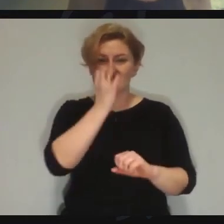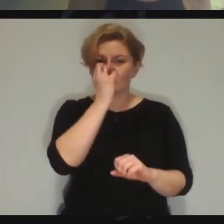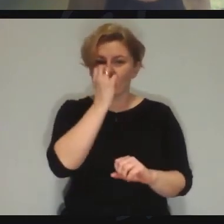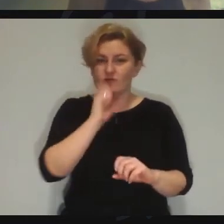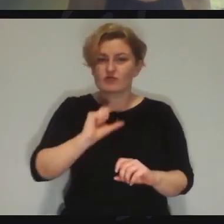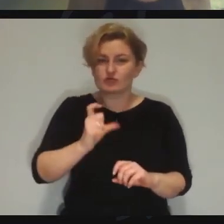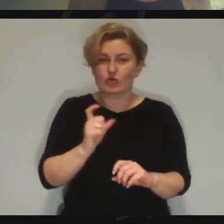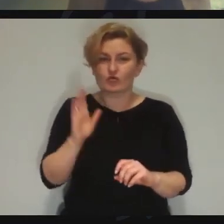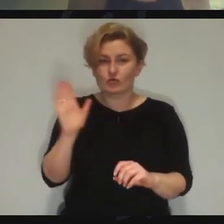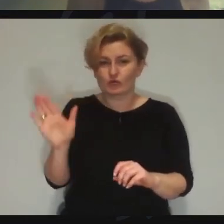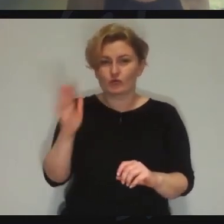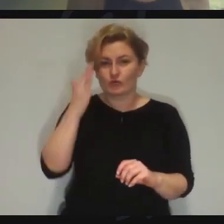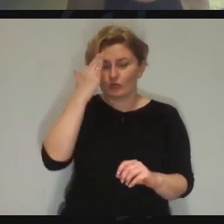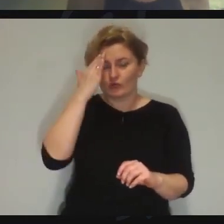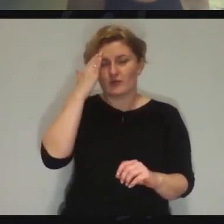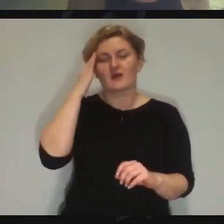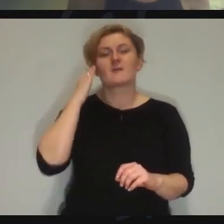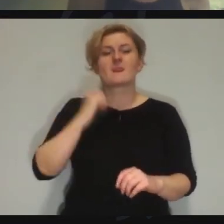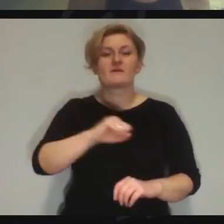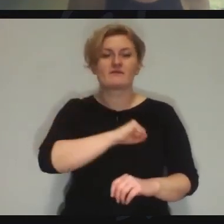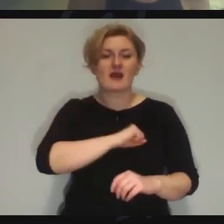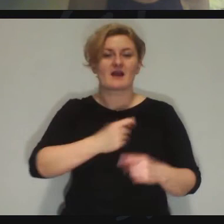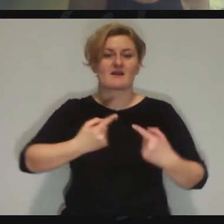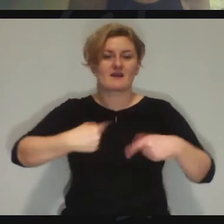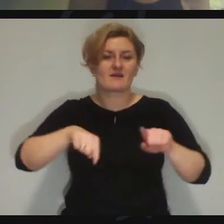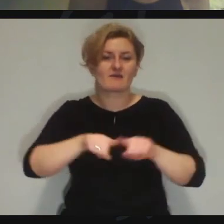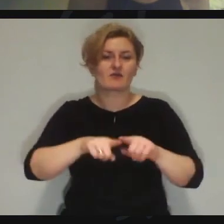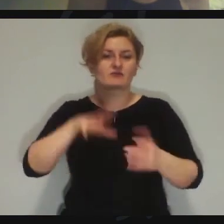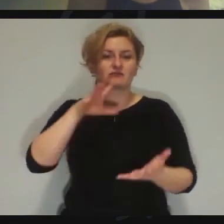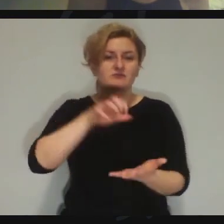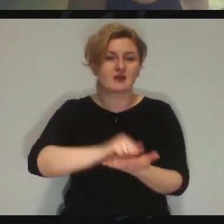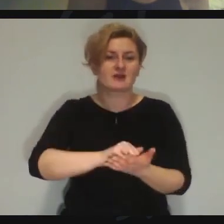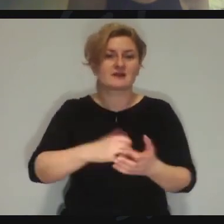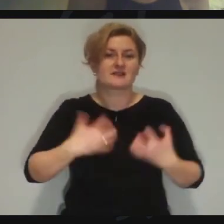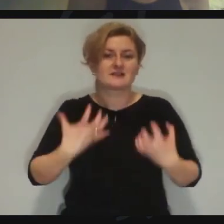a wtedy wchodzą w treningi cyrkowe, realizują się na zajęciach i chcą w nich uczestniczyć.